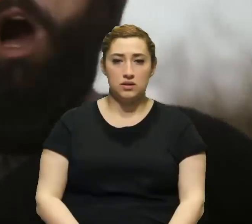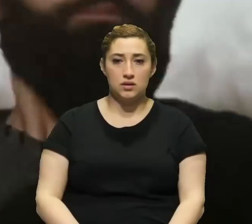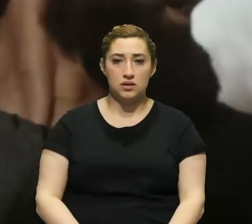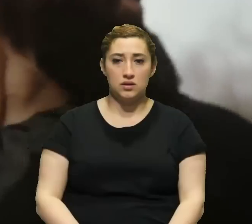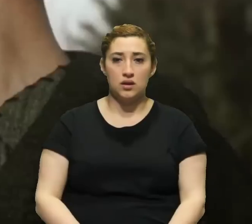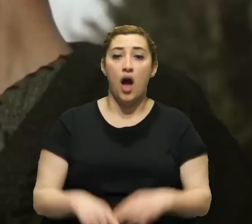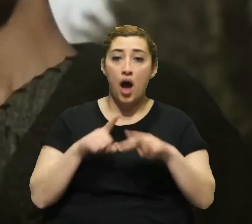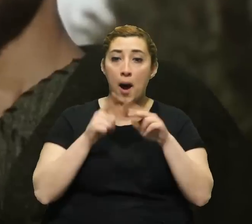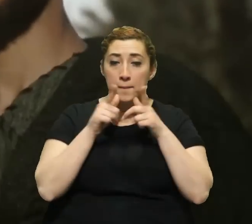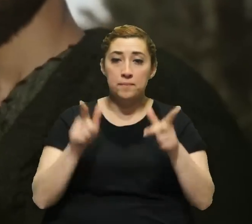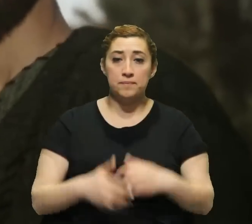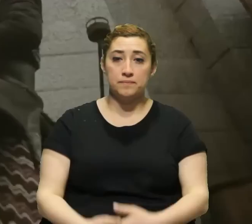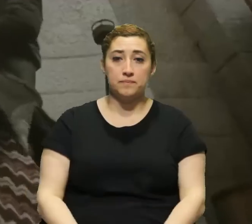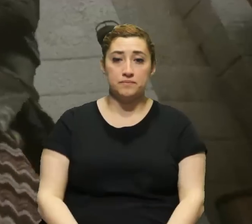Ağa'm!